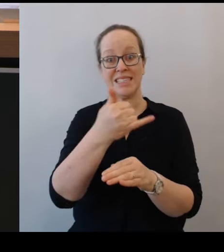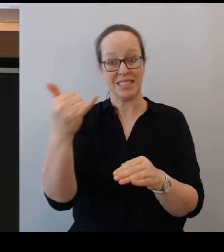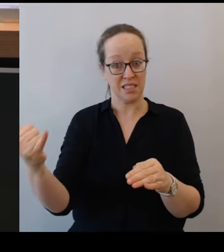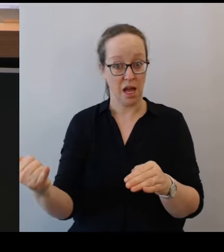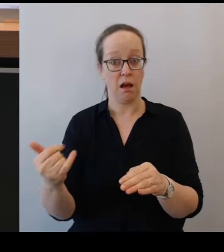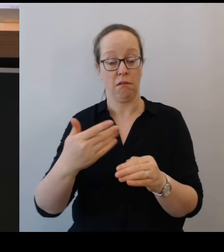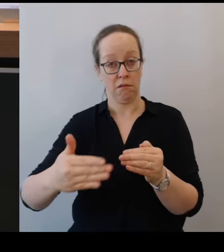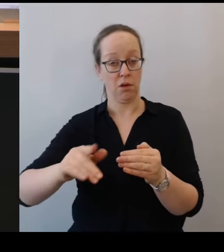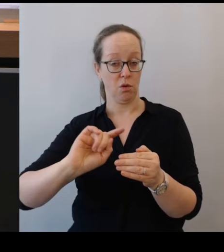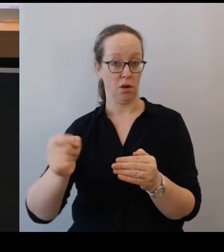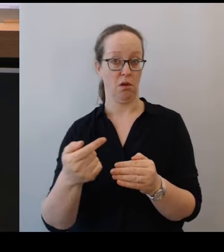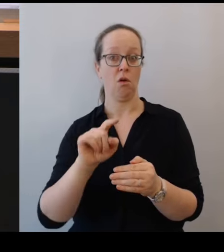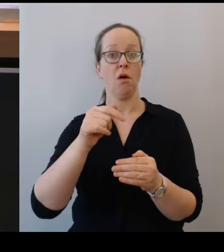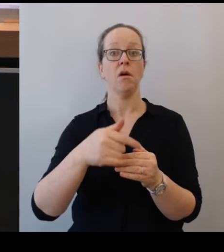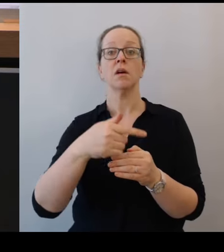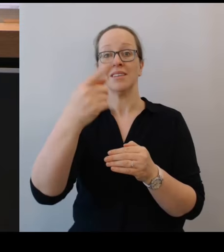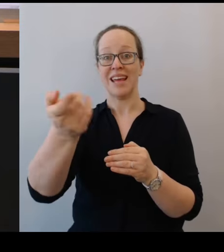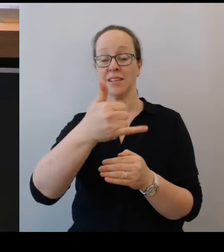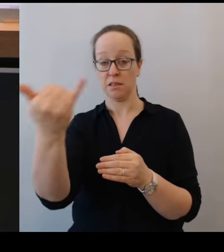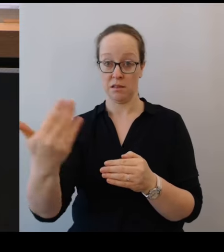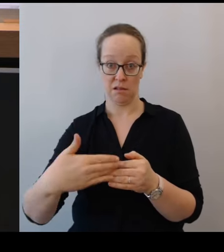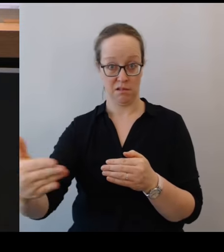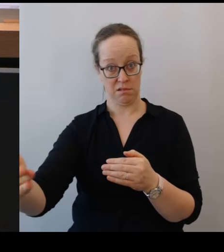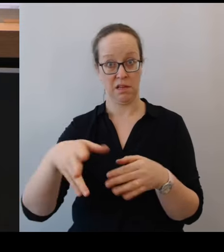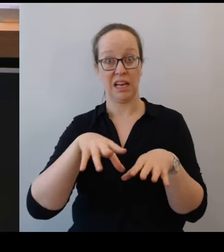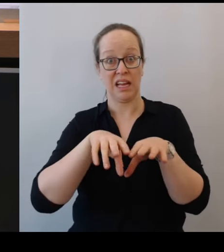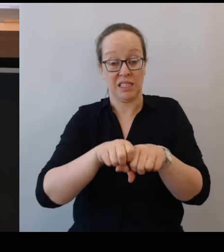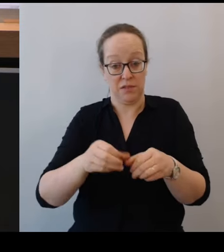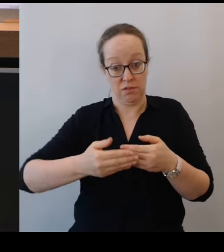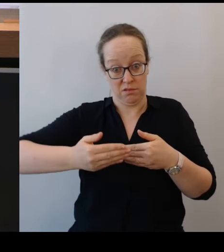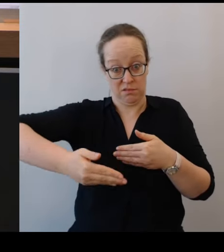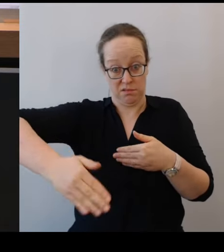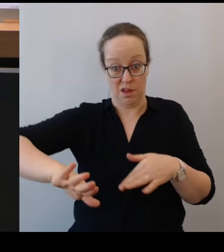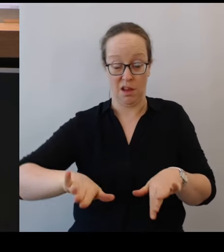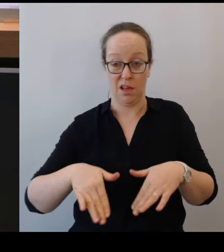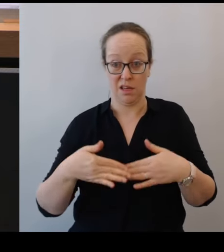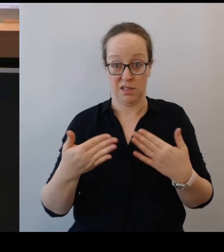auch, ich zitiere, "Verträge für 2026 und 2027 von der City Tax befreit